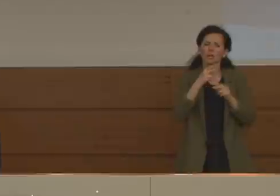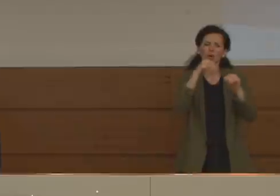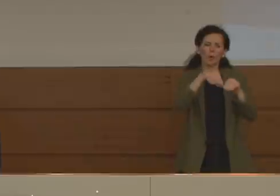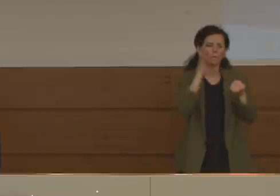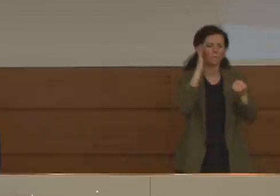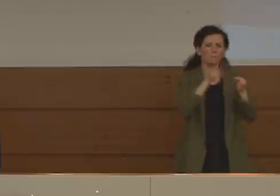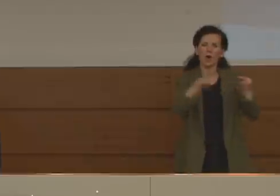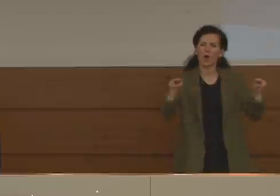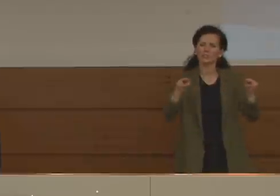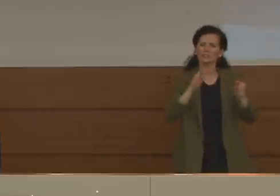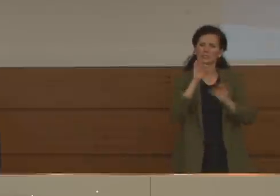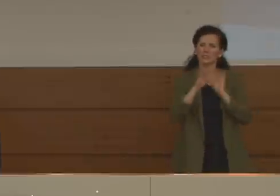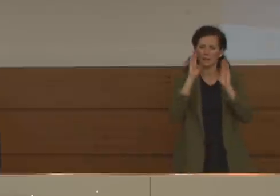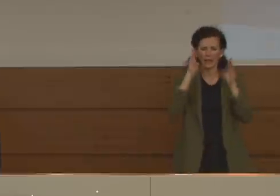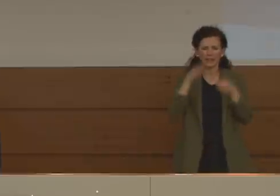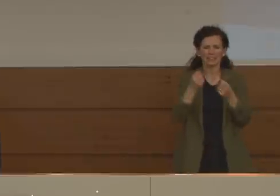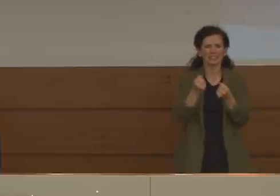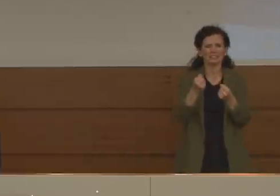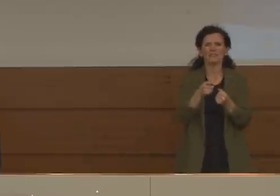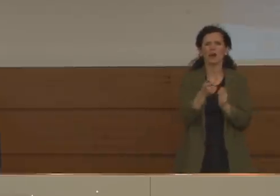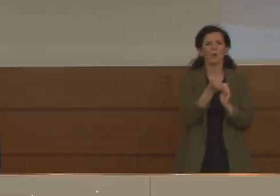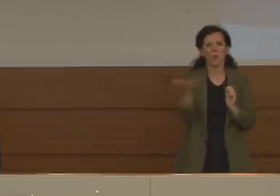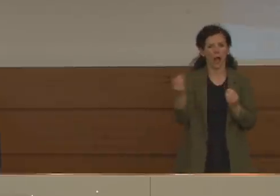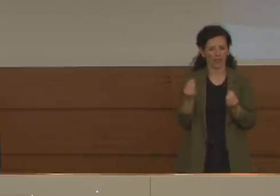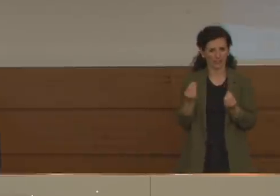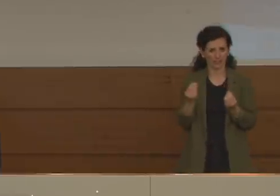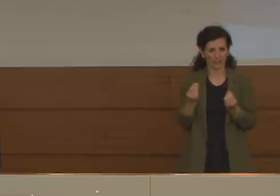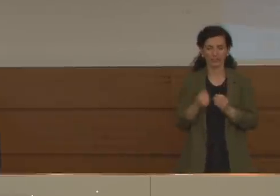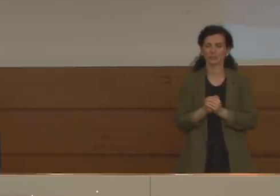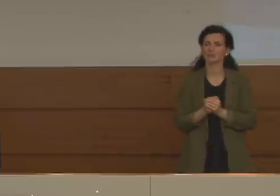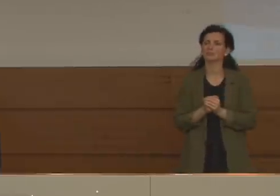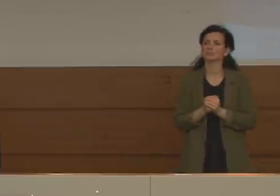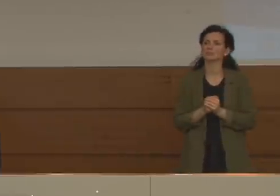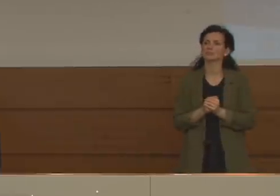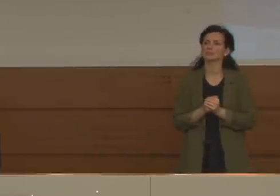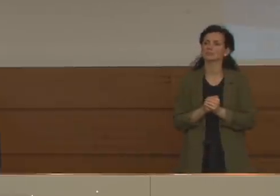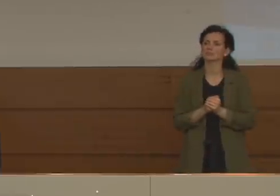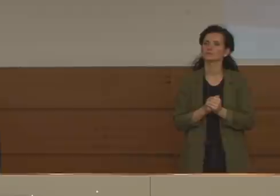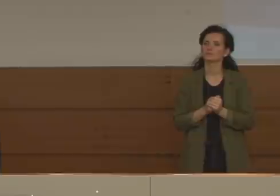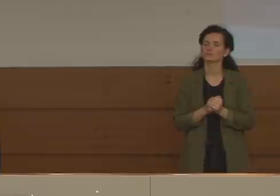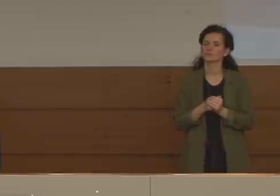L'altra domanda che volevo fare al Professore era come Comitato Tecnico Scientifico